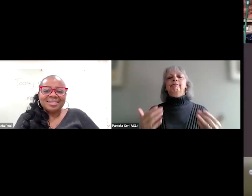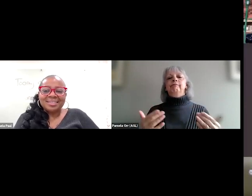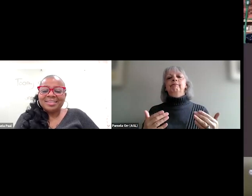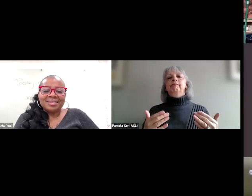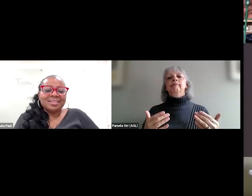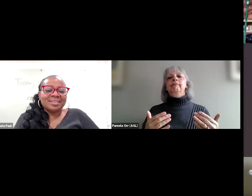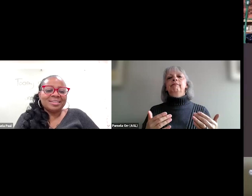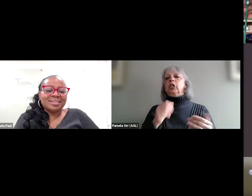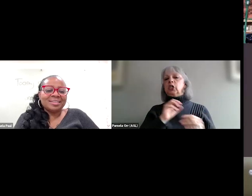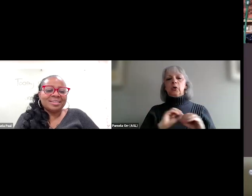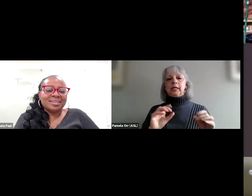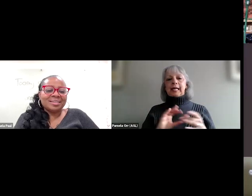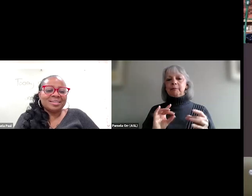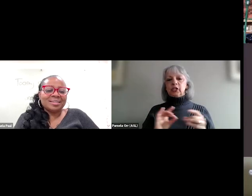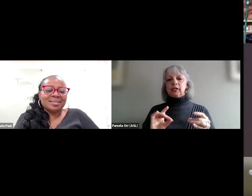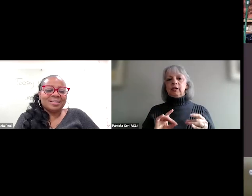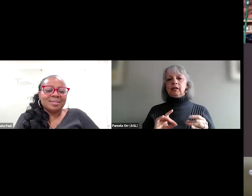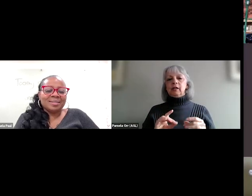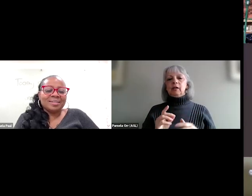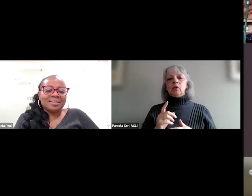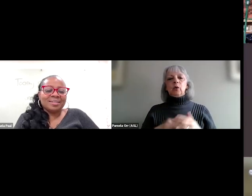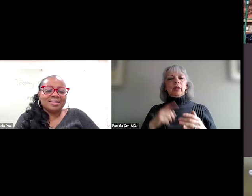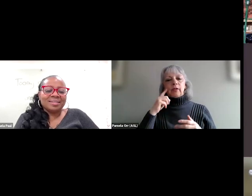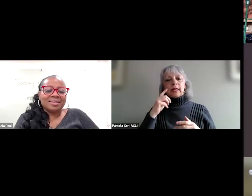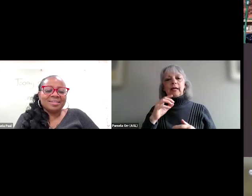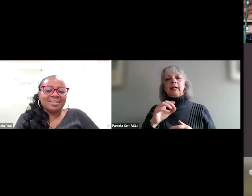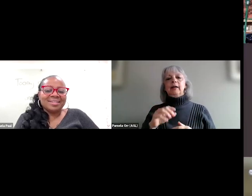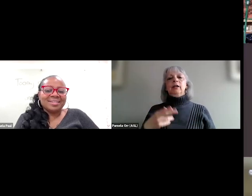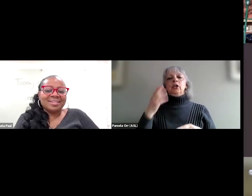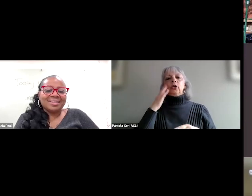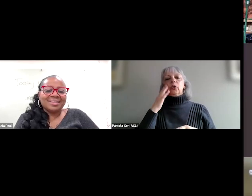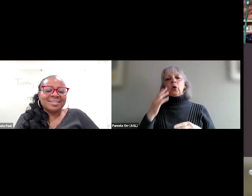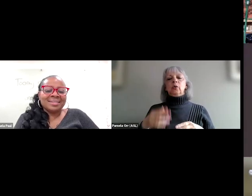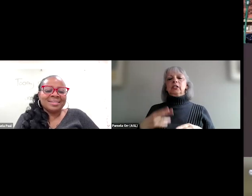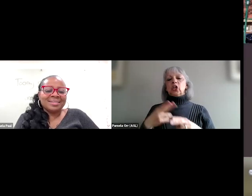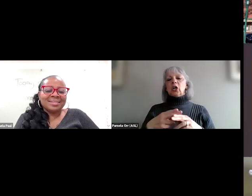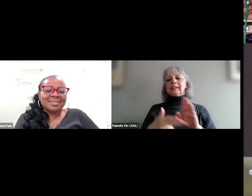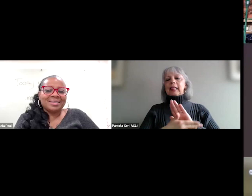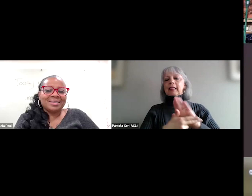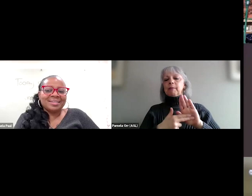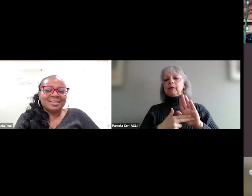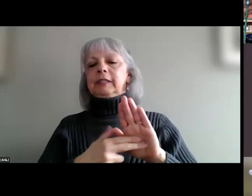[Entrevistador] ¿Por qué crees que todavía hay un estigma? ¿Sabes lo que es un estigma? [Entrevistado] Sé exactamente lo que es un estigma. [Entrevistador] ¿Por qué crees que todavía hay un estigma